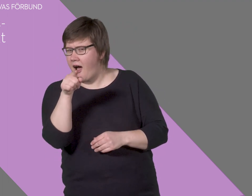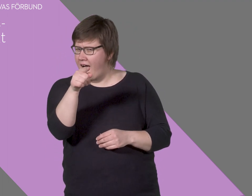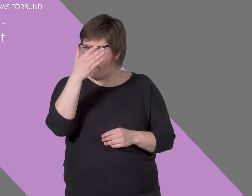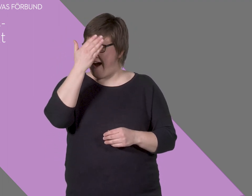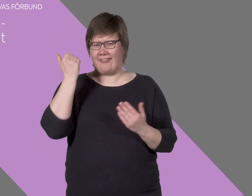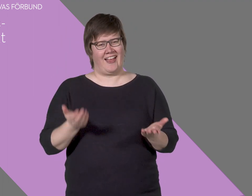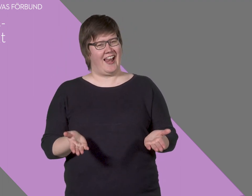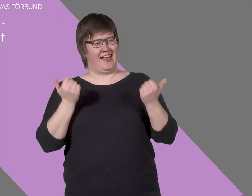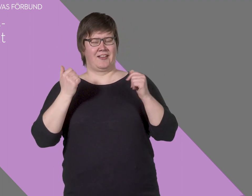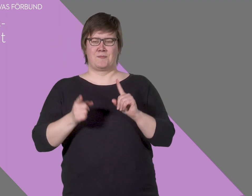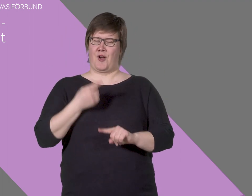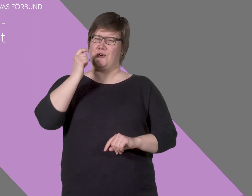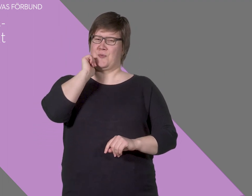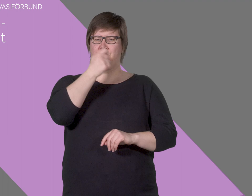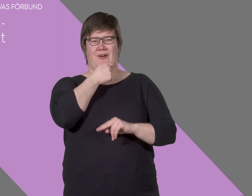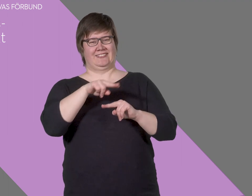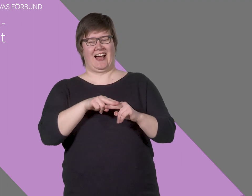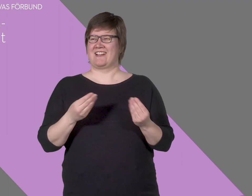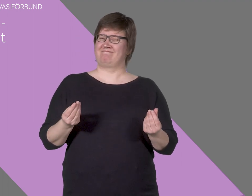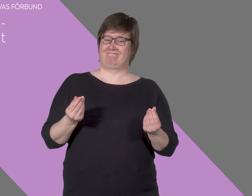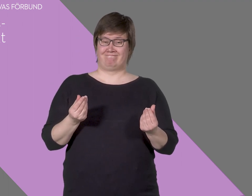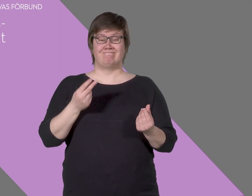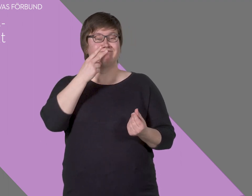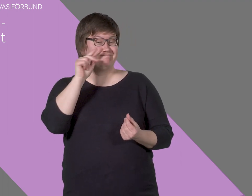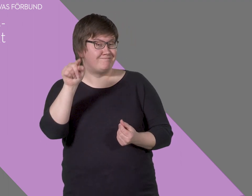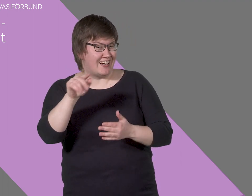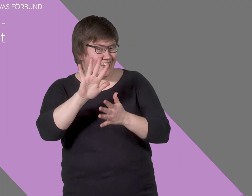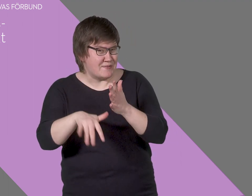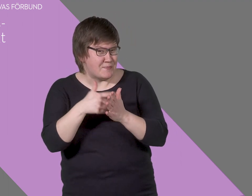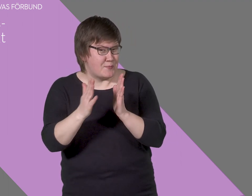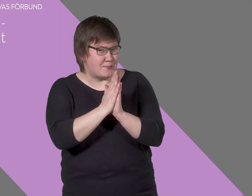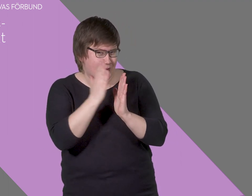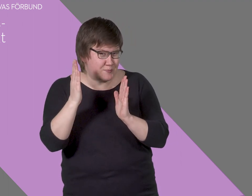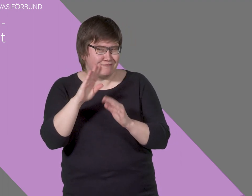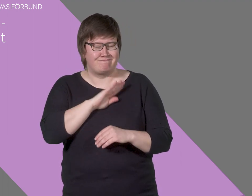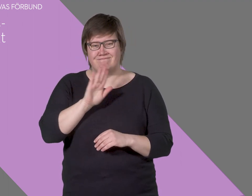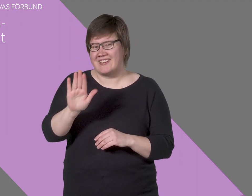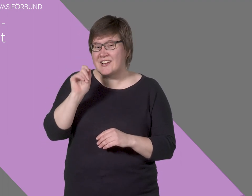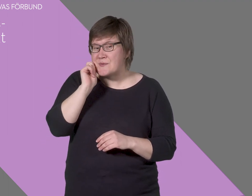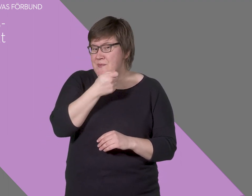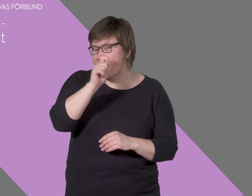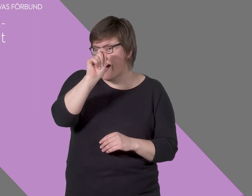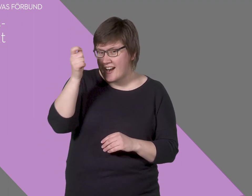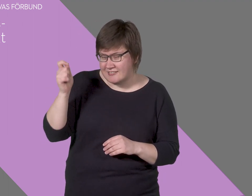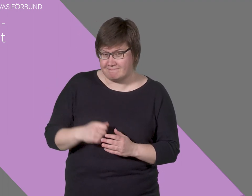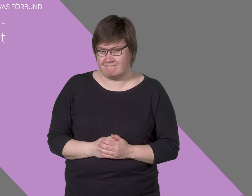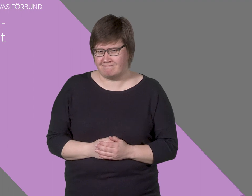Du kan enkelt komma i julstämning med Teckenspråkiga bibliotekets julkalender.